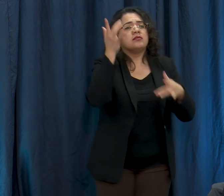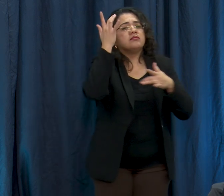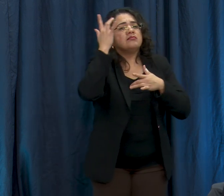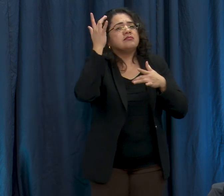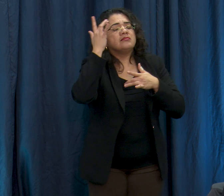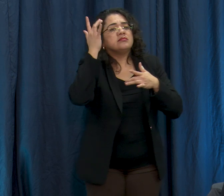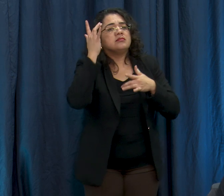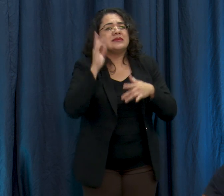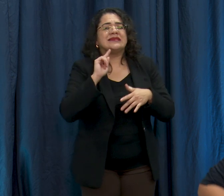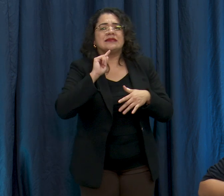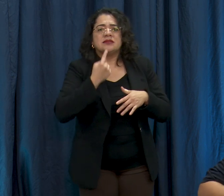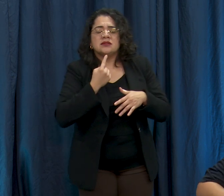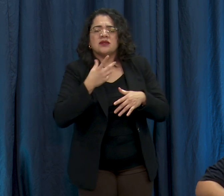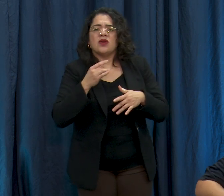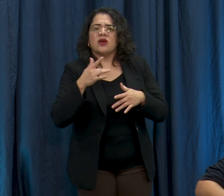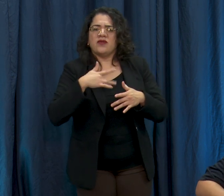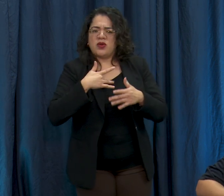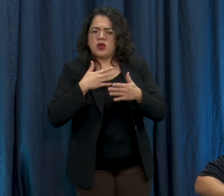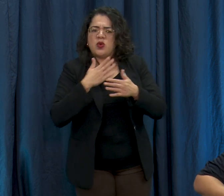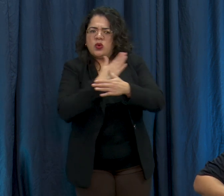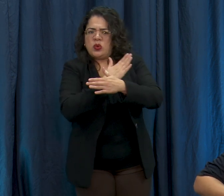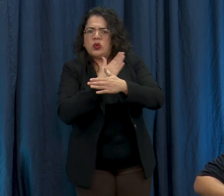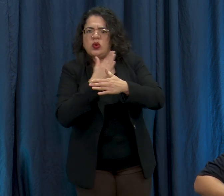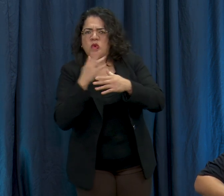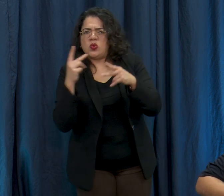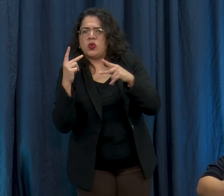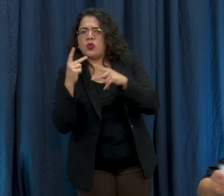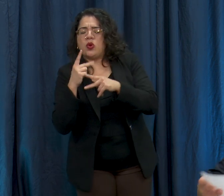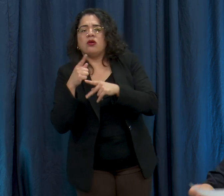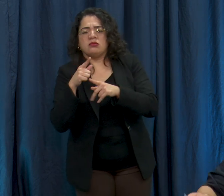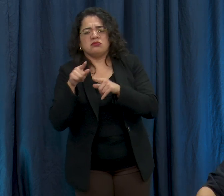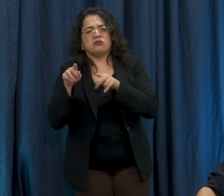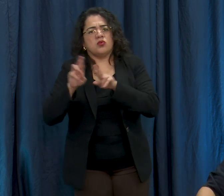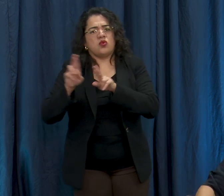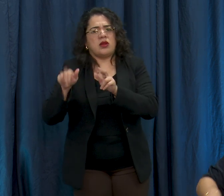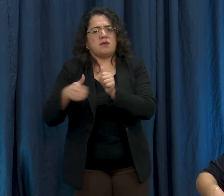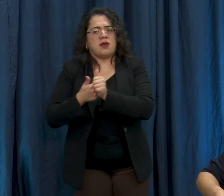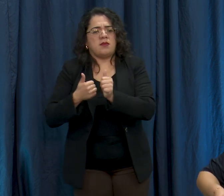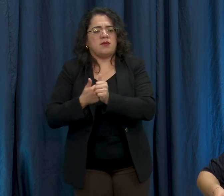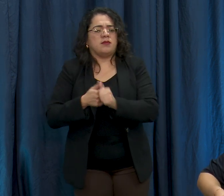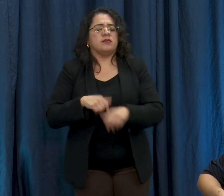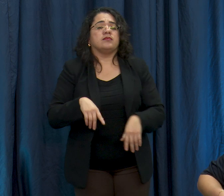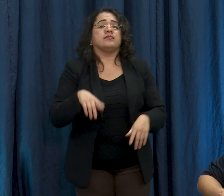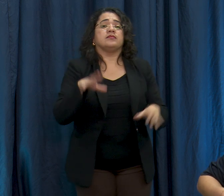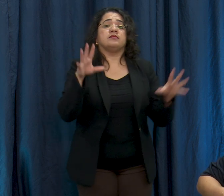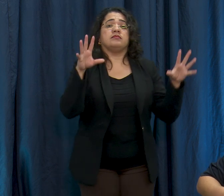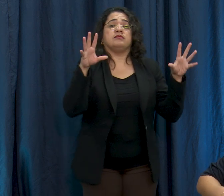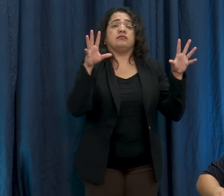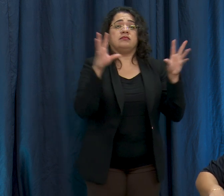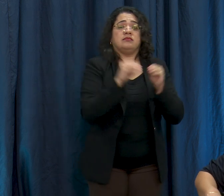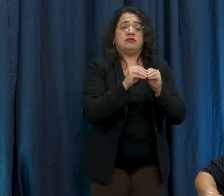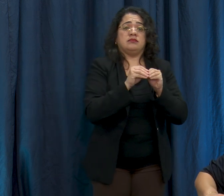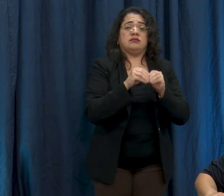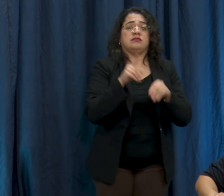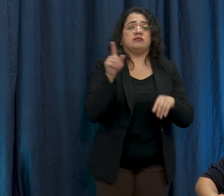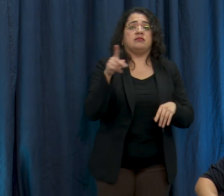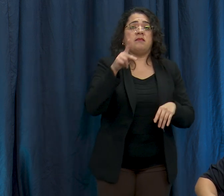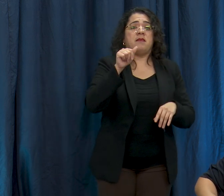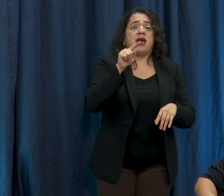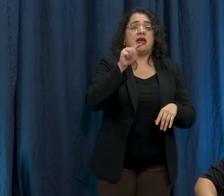Delco vidya sinner s dae le sampling ISTA Pacho koto no tiene UN dos dato